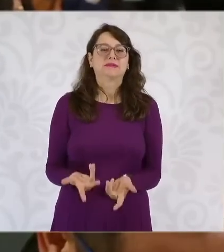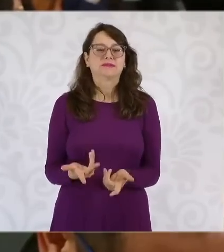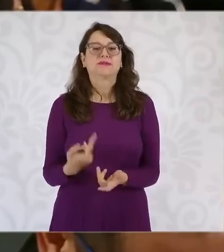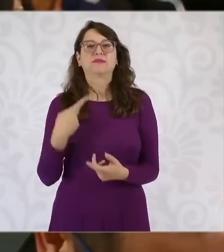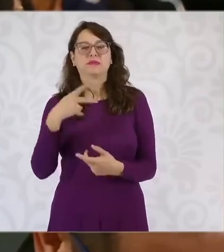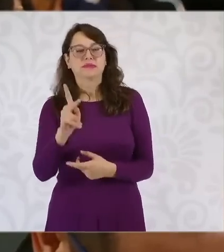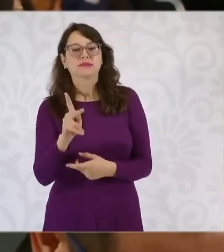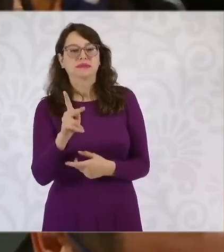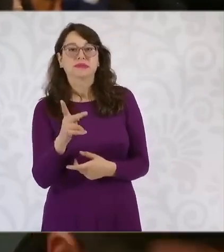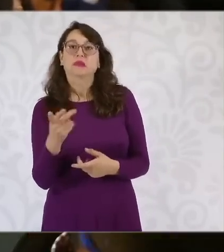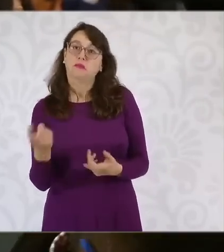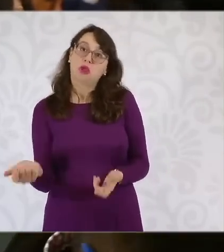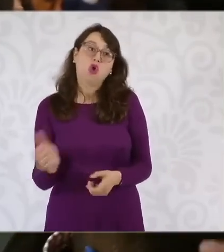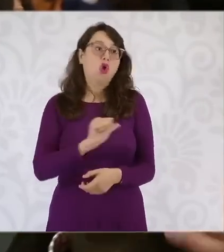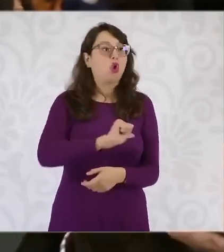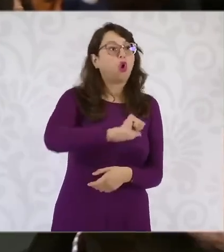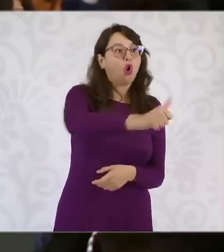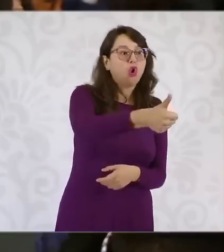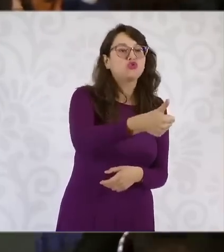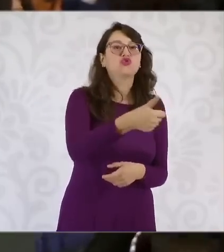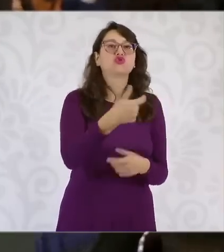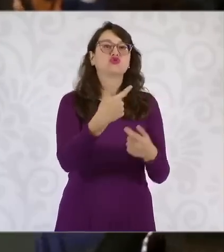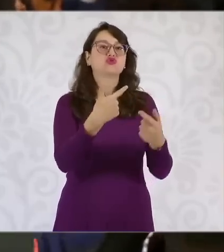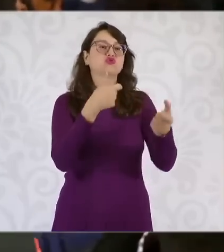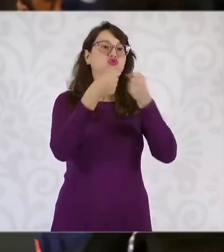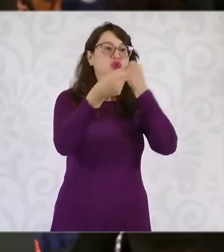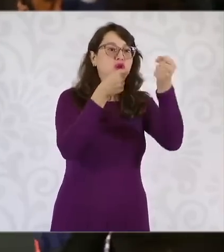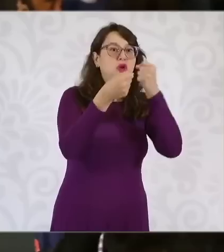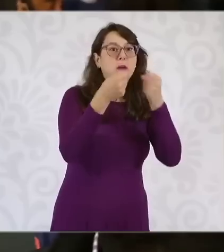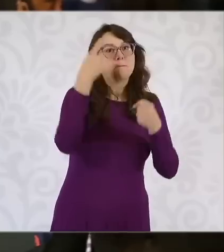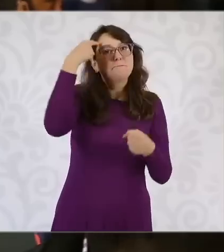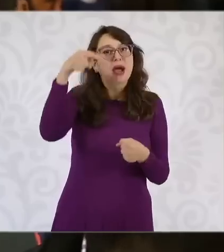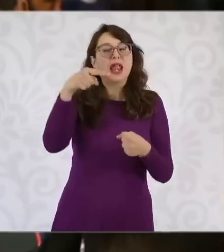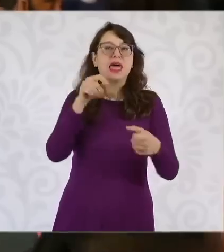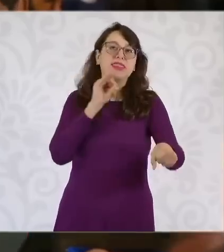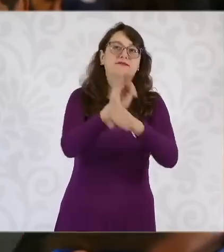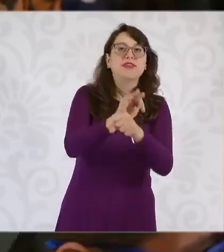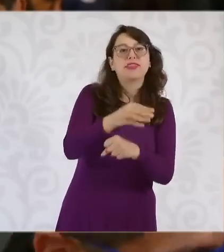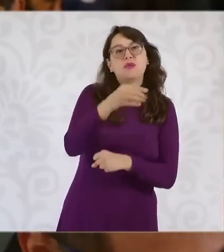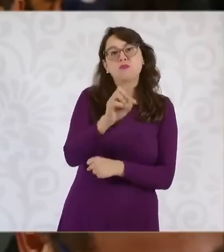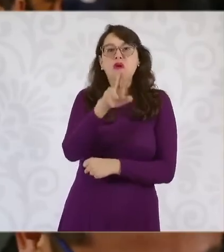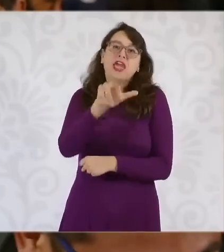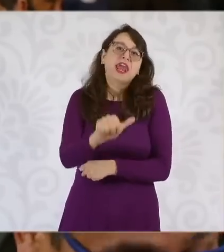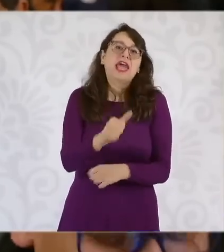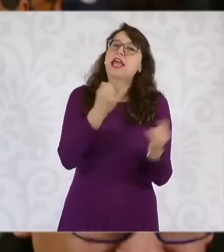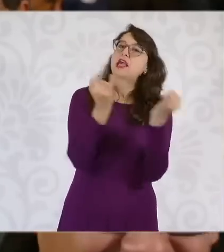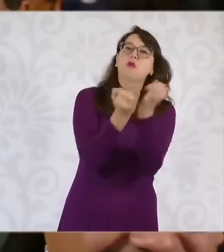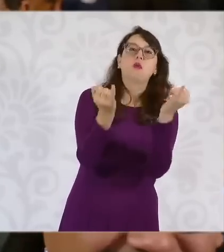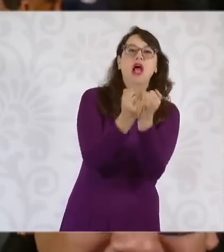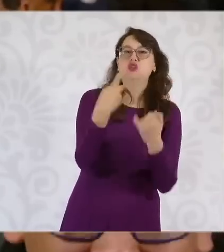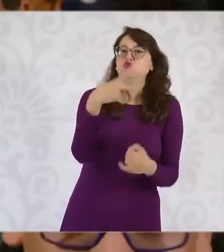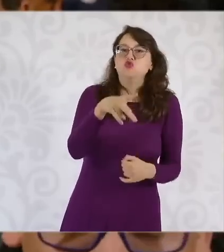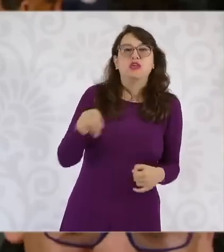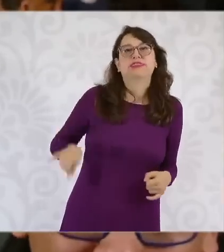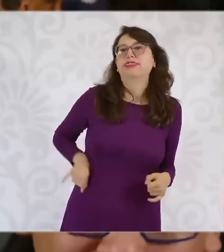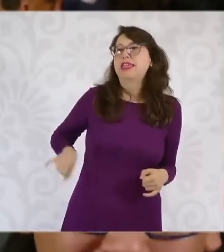al sistema Pues hacen lo mismo trabajan para sus intereses pero en este caso este muchacho rojo de